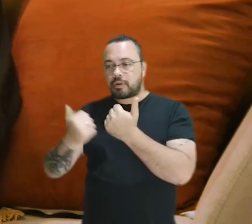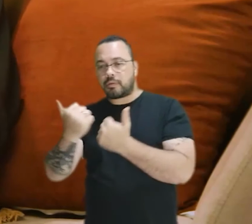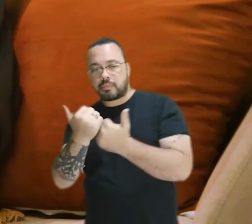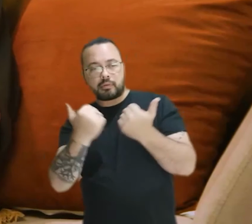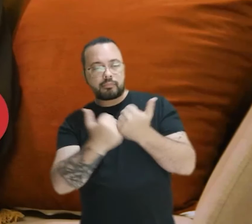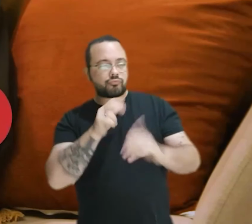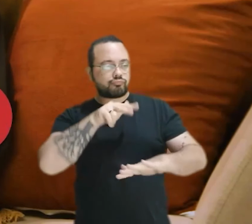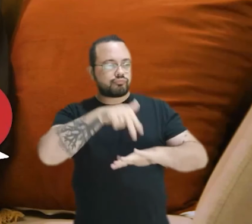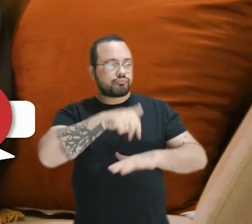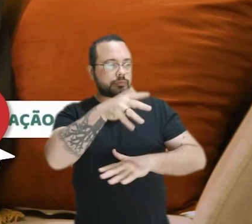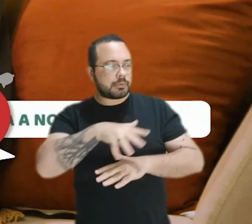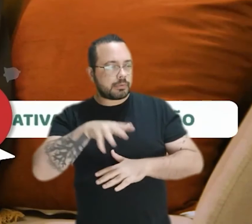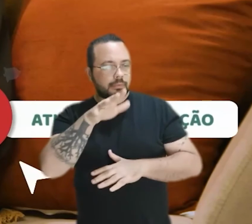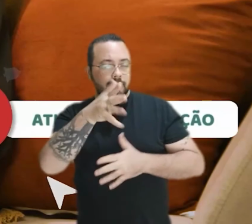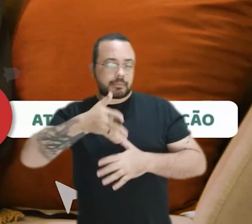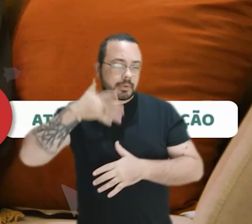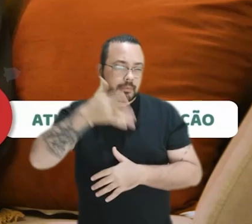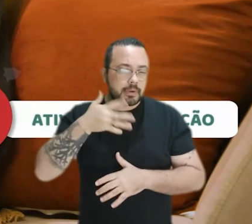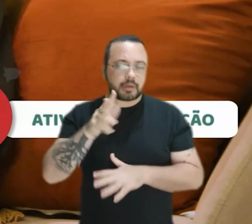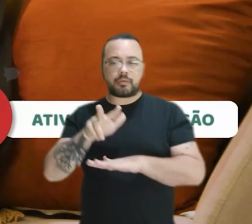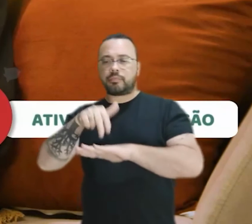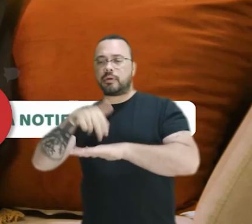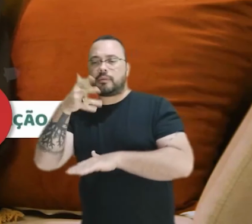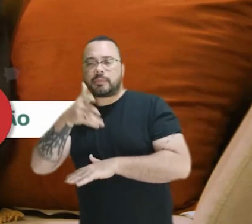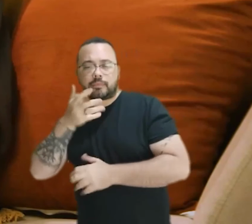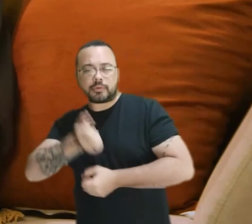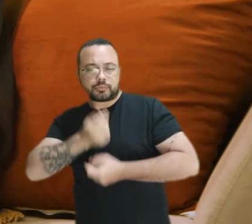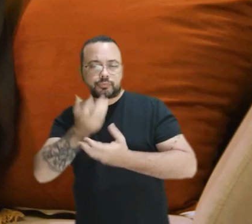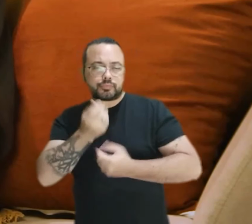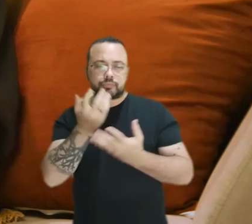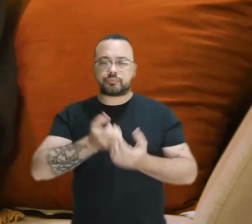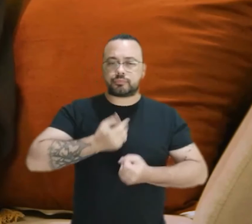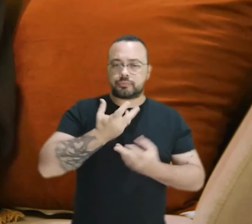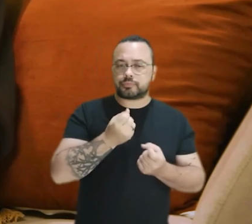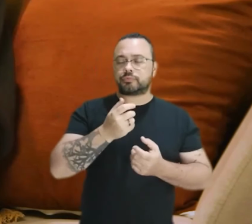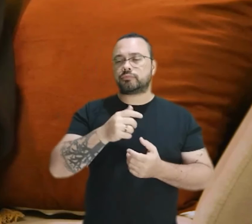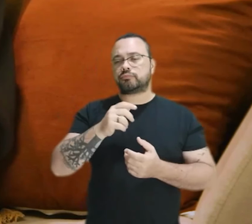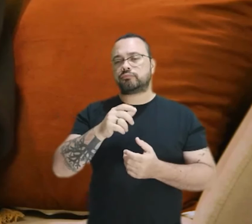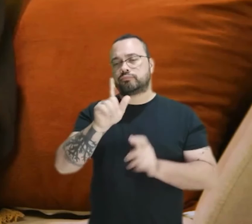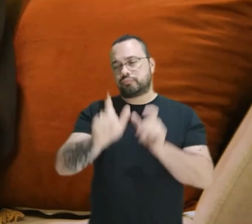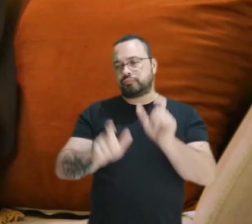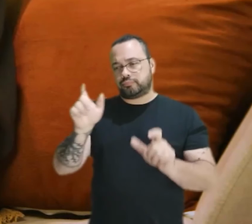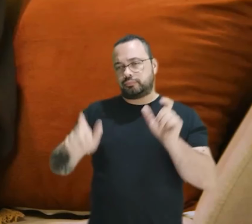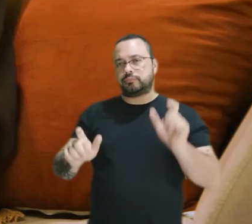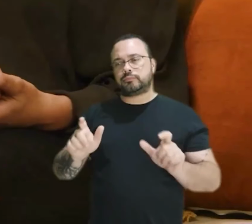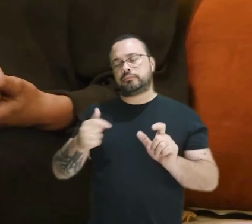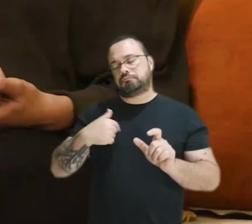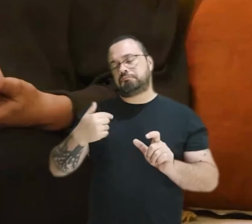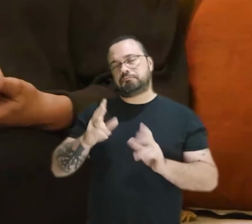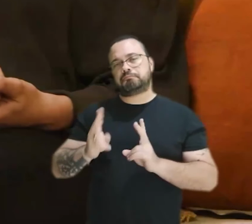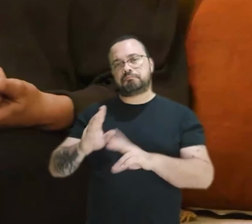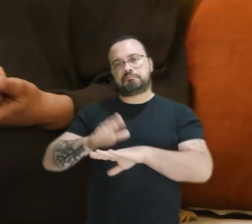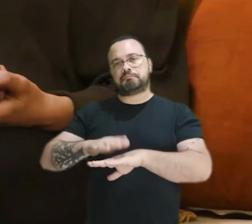Enfim, foi muito legal. Então, esse tipo de coisa que tem acontecido mais comigo, por enquanto. - Declame mais...